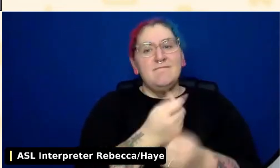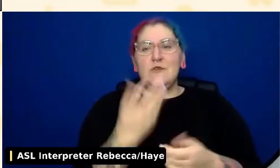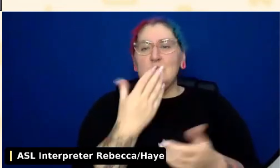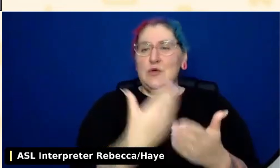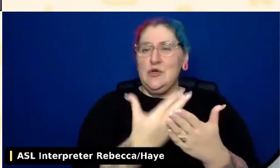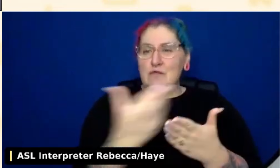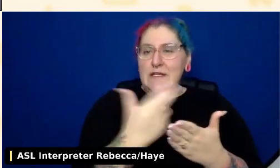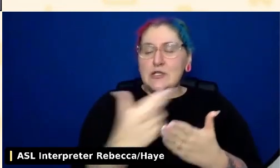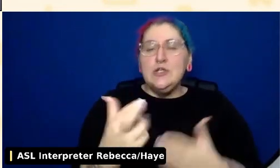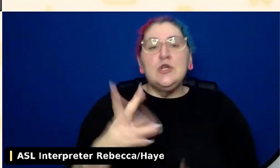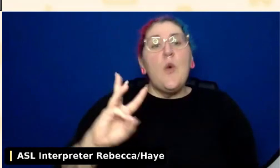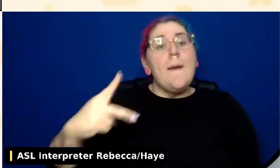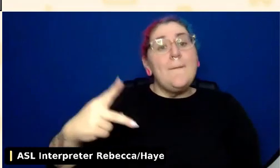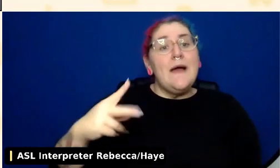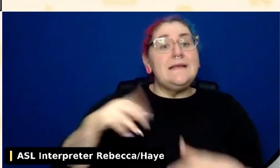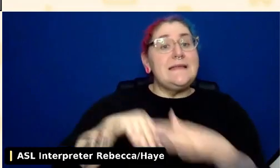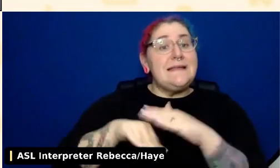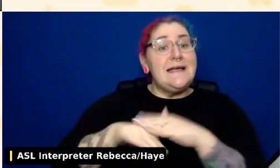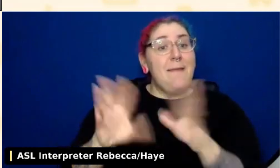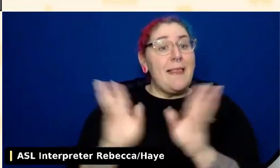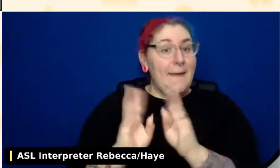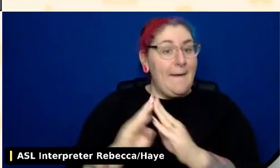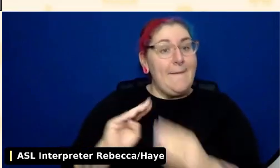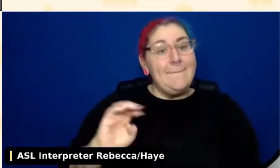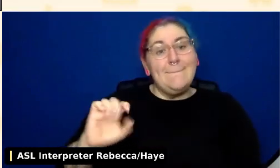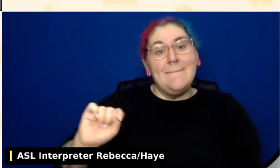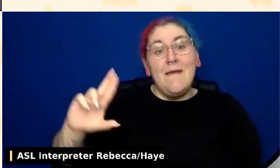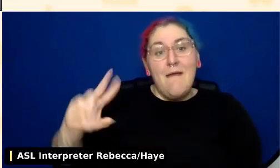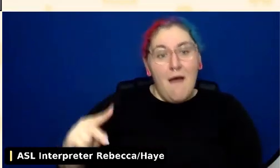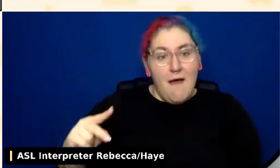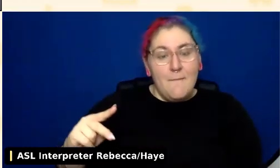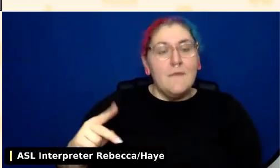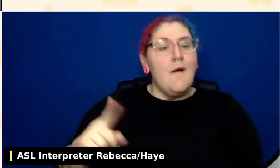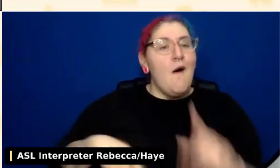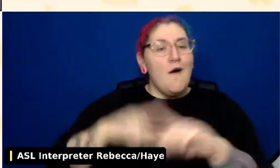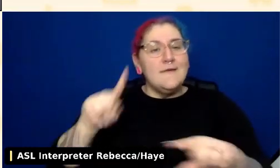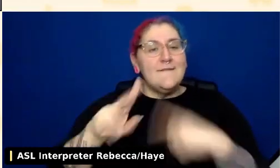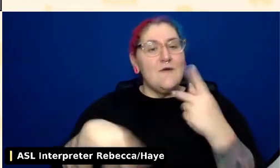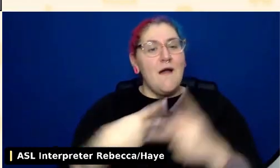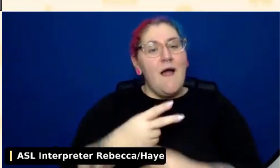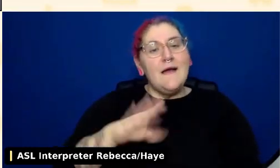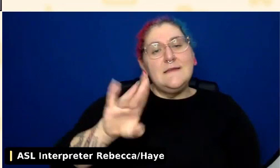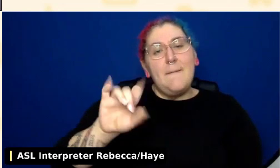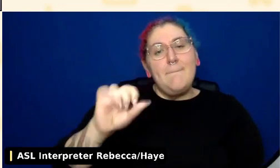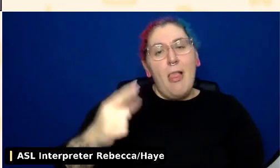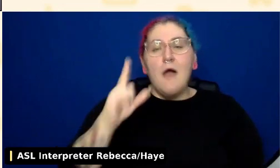Hay todo tipo de blogs. Cualquier cosa que puedas encontrar para darte algunos puntos de partida.